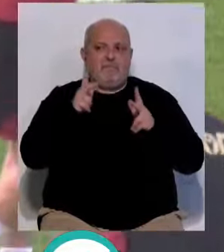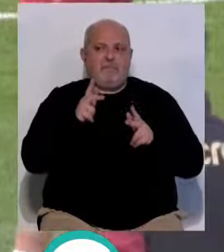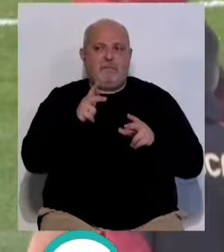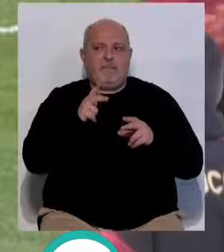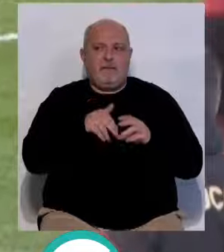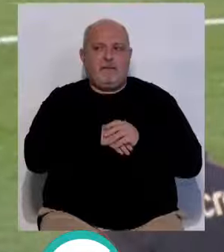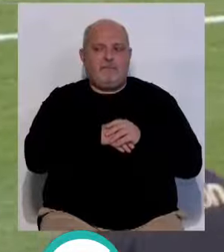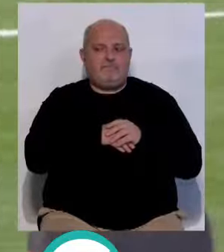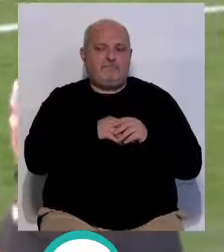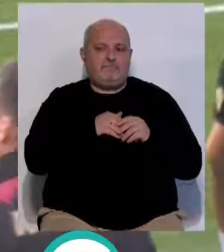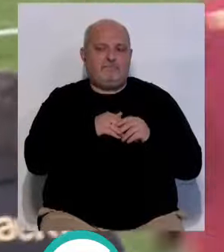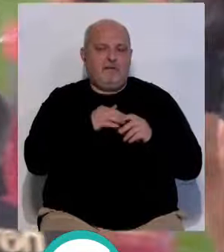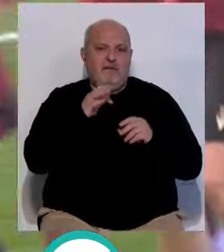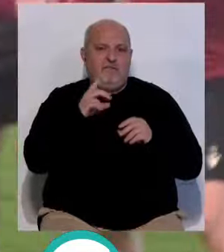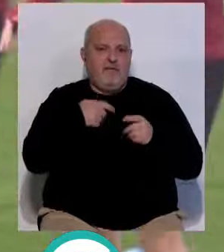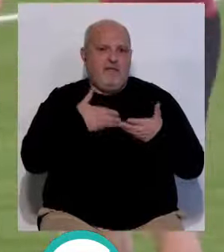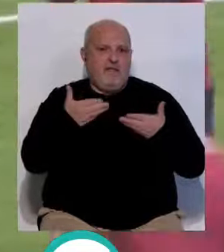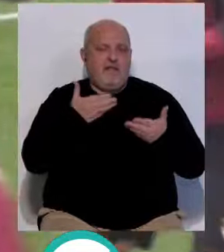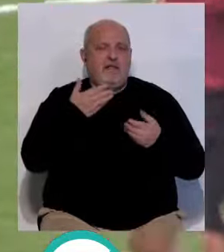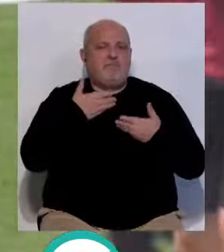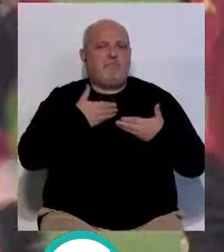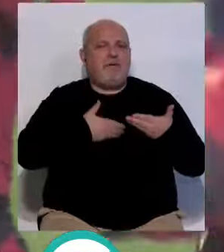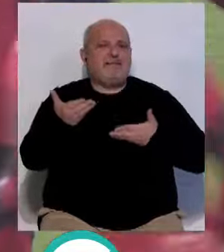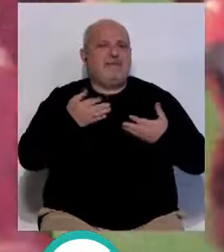Fed no da tres pases seguidos Pablo no pero el pase de seguridad Cuando uno cuando recuperas la